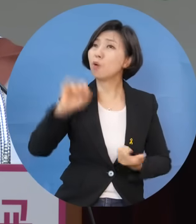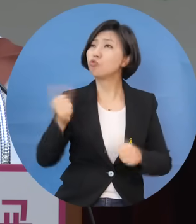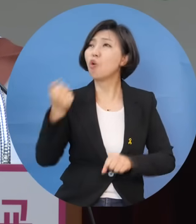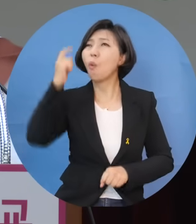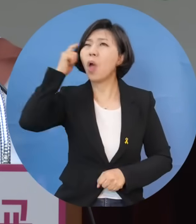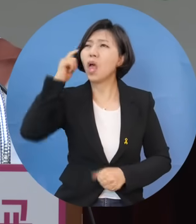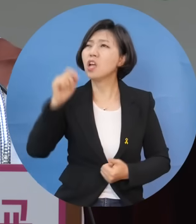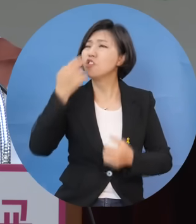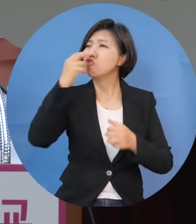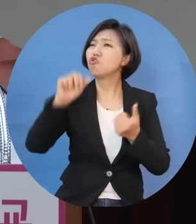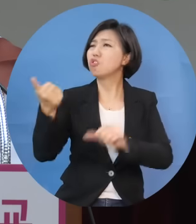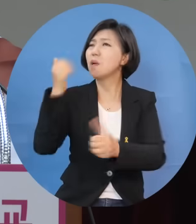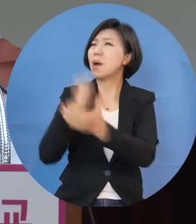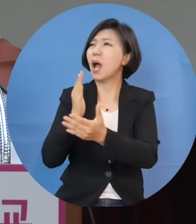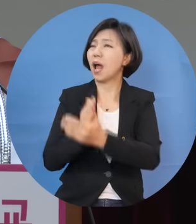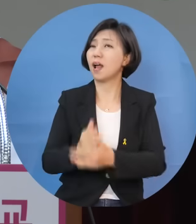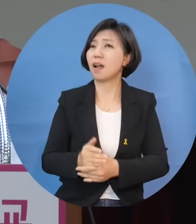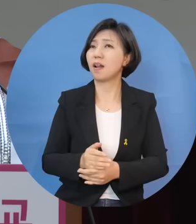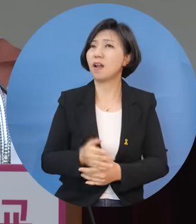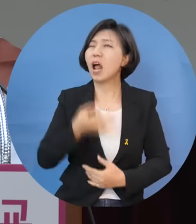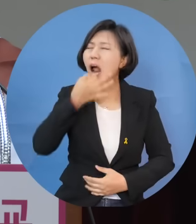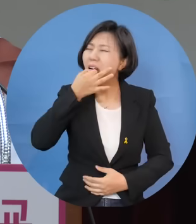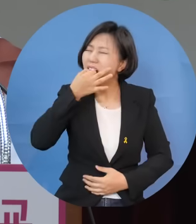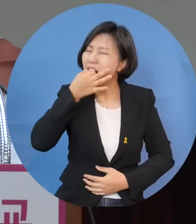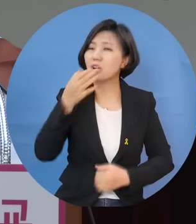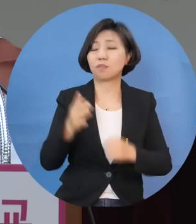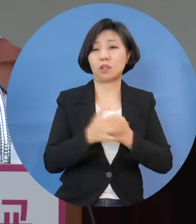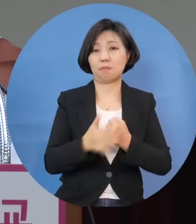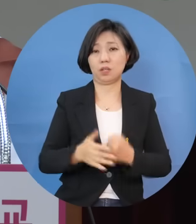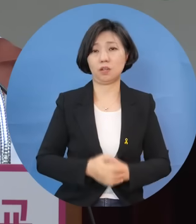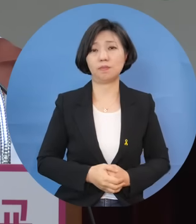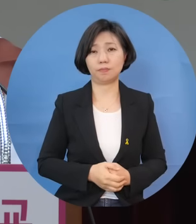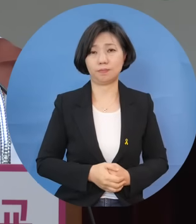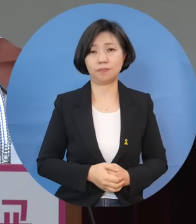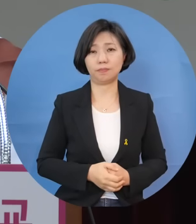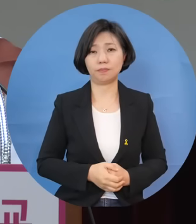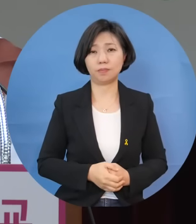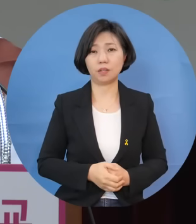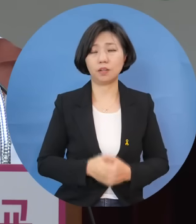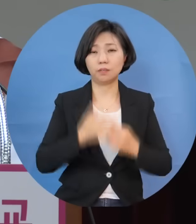주로 그런 마음으로 우는 거예요. 그러면